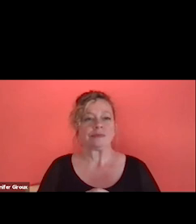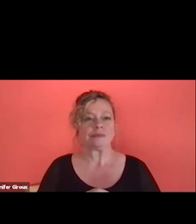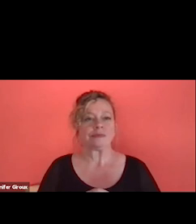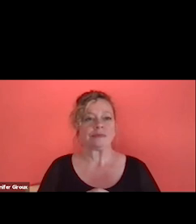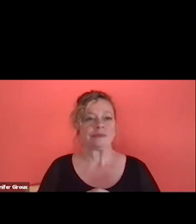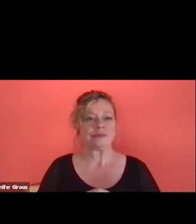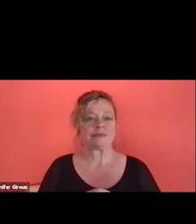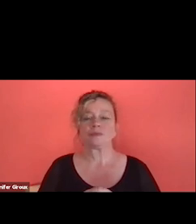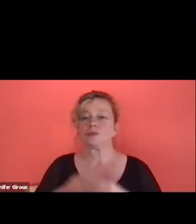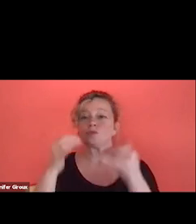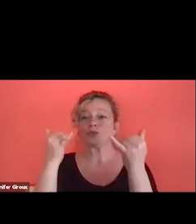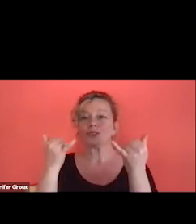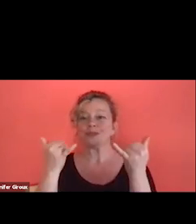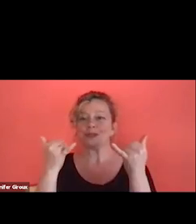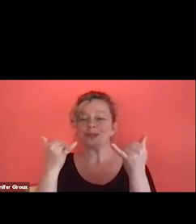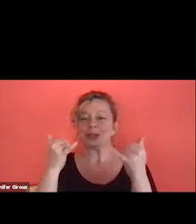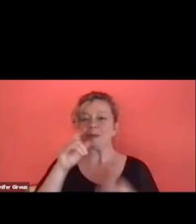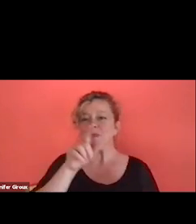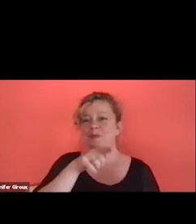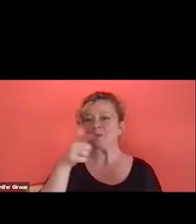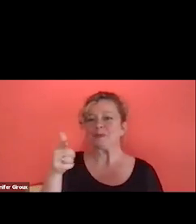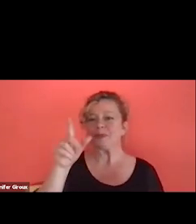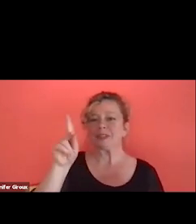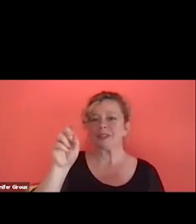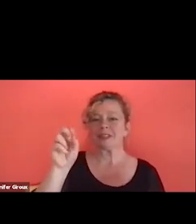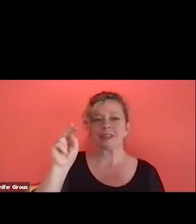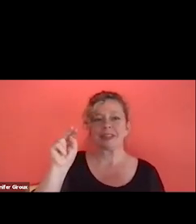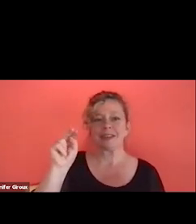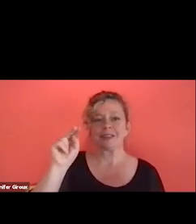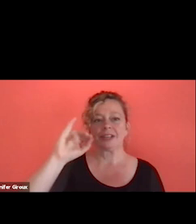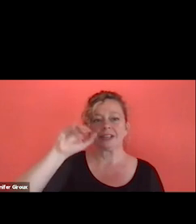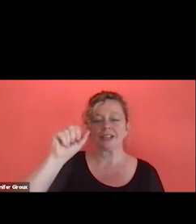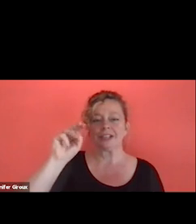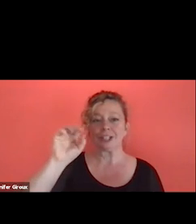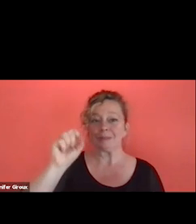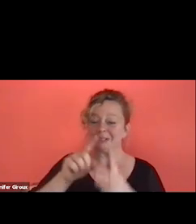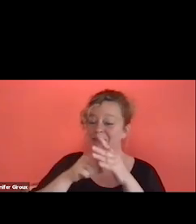Entonces, por ahora, te voy a dar la palabra a ti, Kevin James, de HHRC para que empecemos, ¿Kevin?